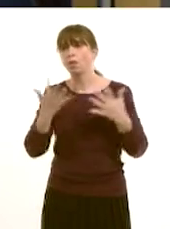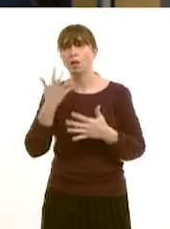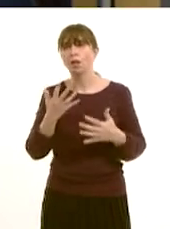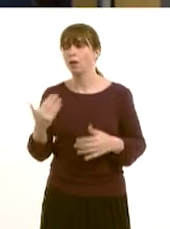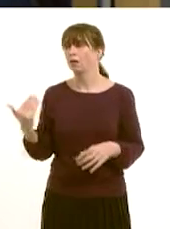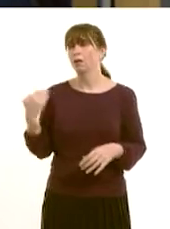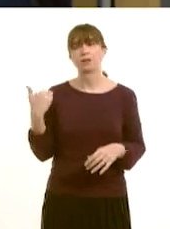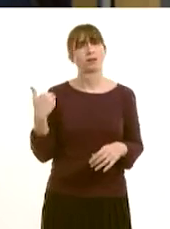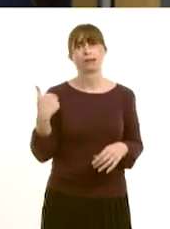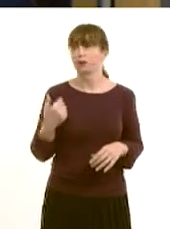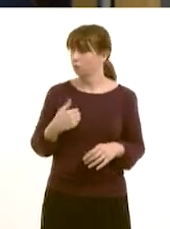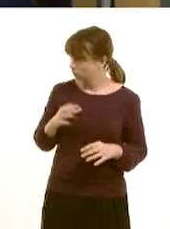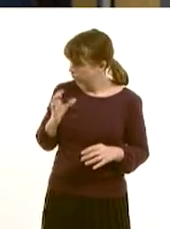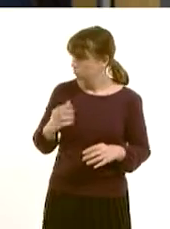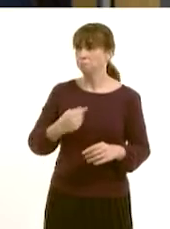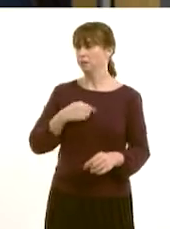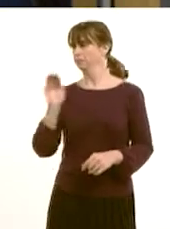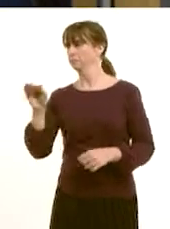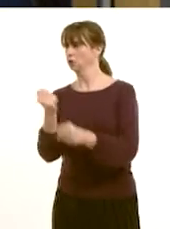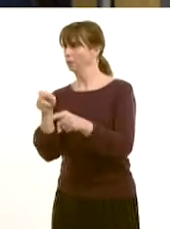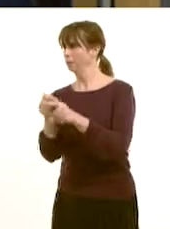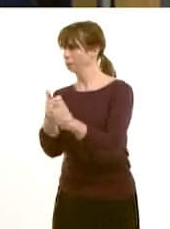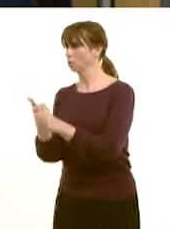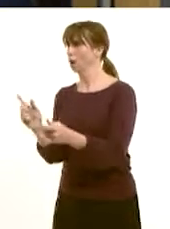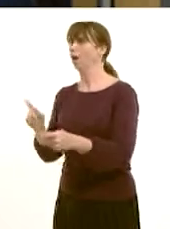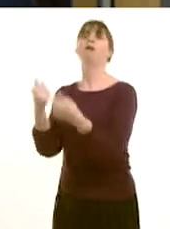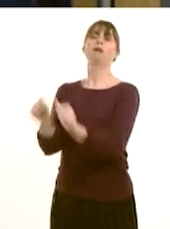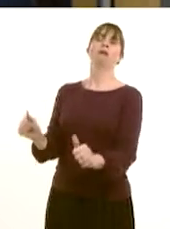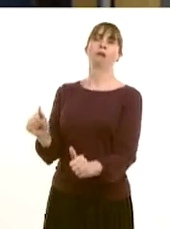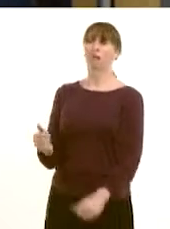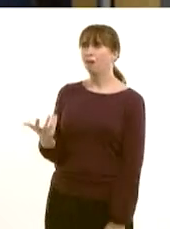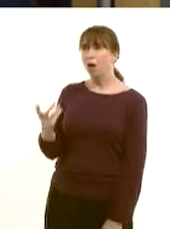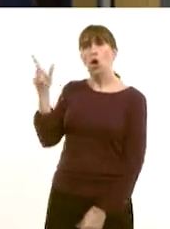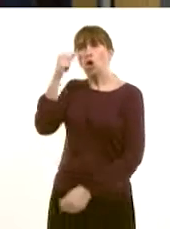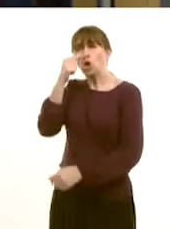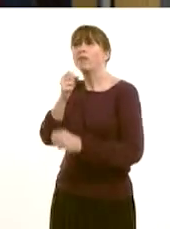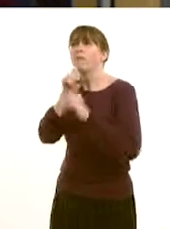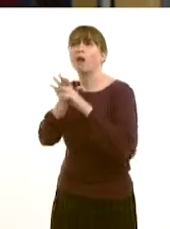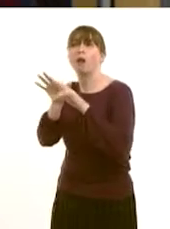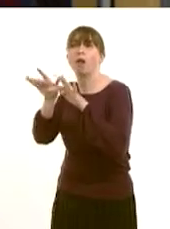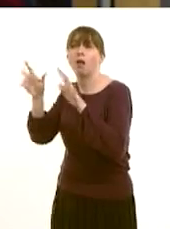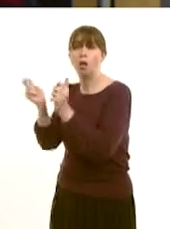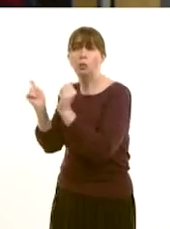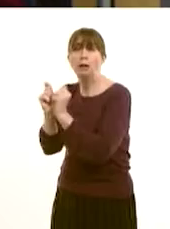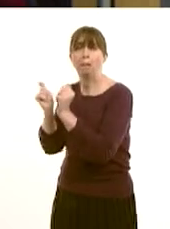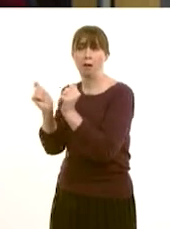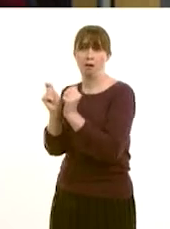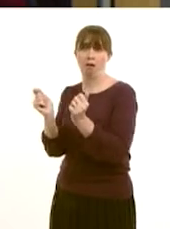Gallaiír sefyllfa honno fod wedi arwain at stori yn y wasg, lle ei bod hi wedi cyflawniír hyn nad oedd neb yn yr ystafell hon am iddi ei wneud.